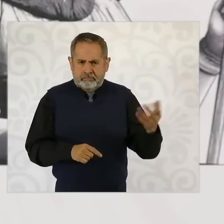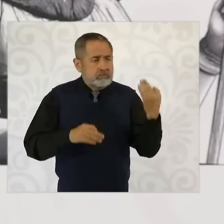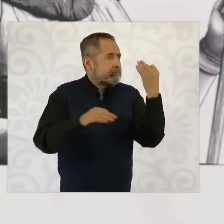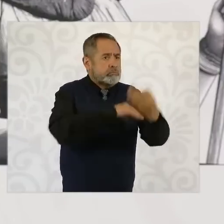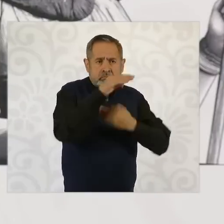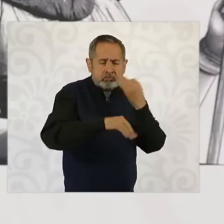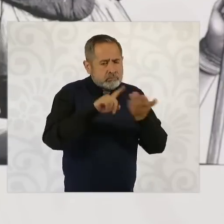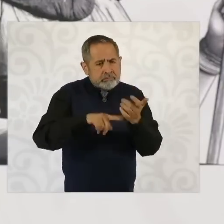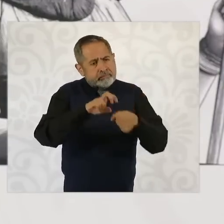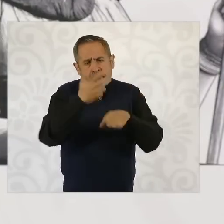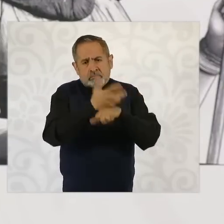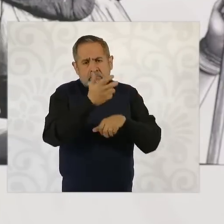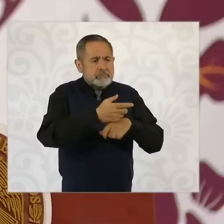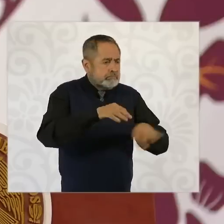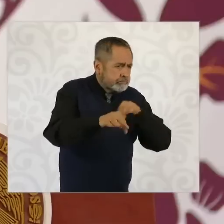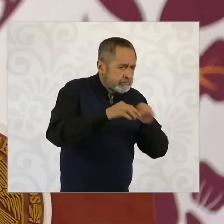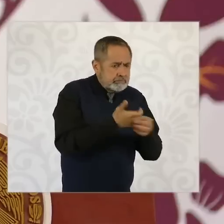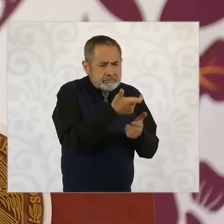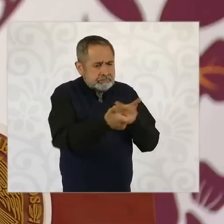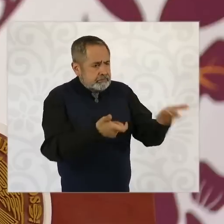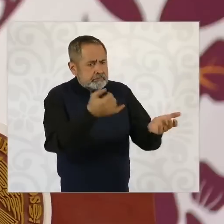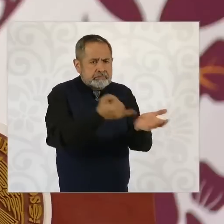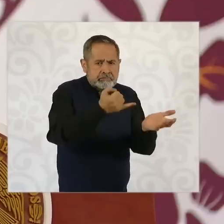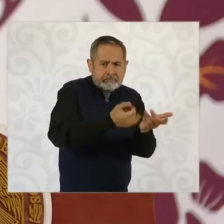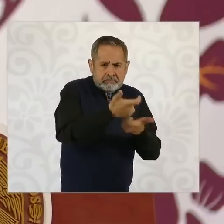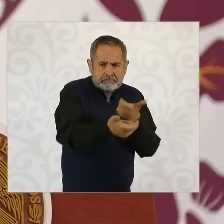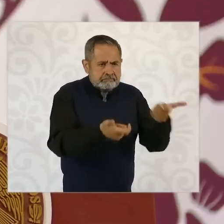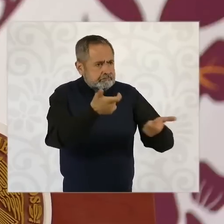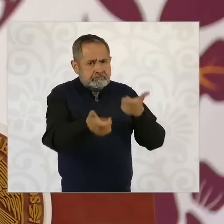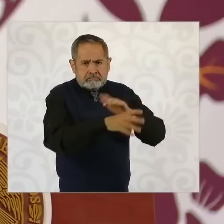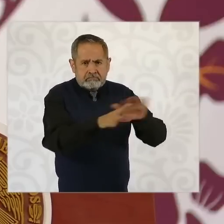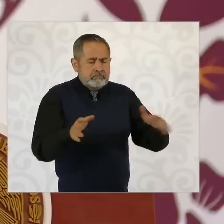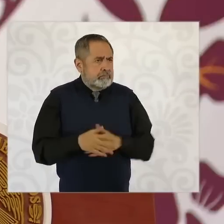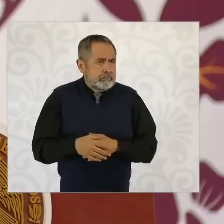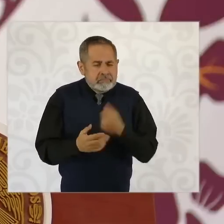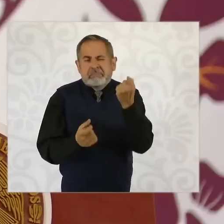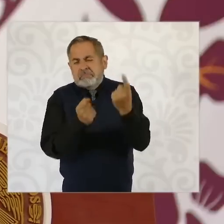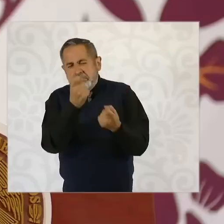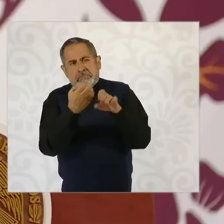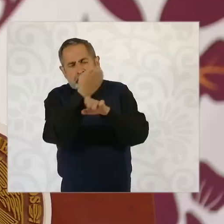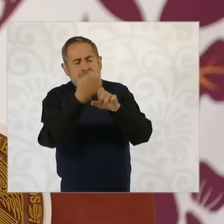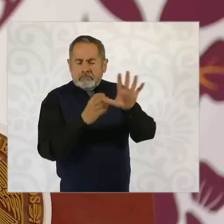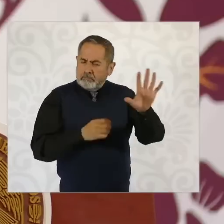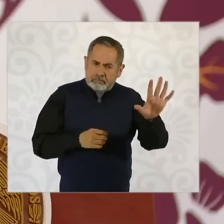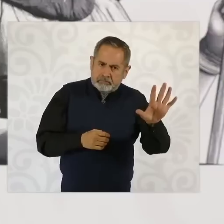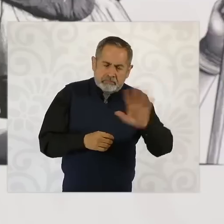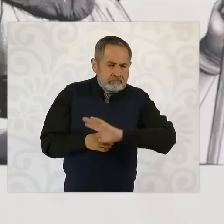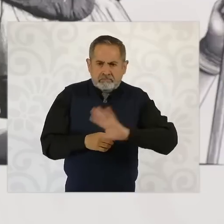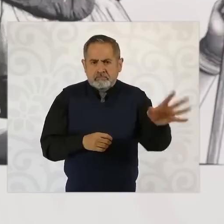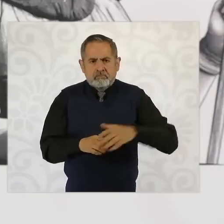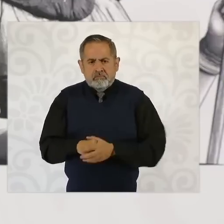impuestos incluso hay estados que ya graban las remesas entonces ahí todos dijeron "No a